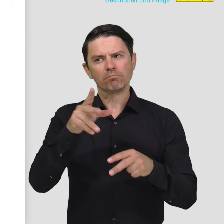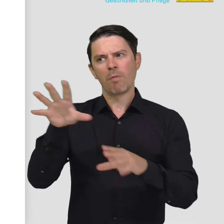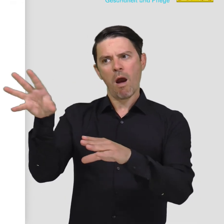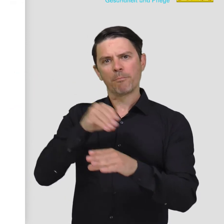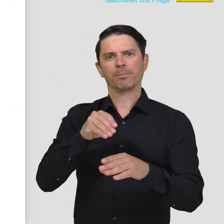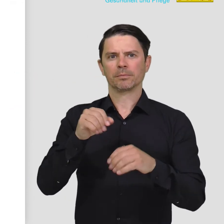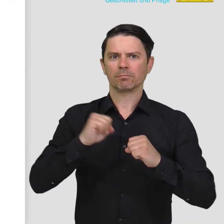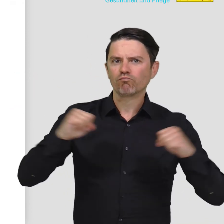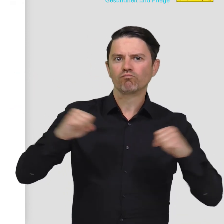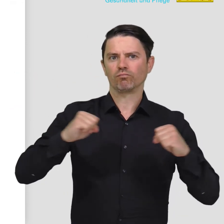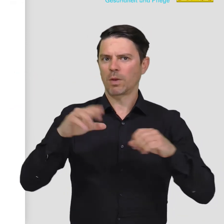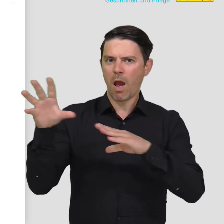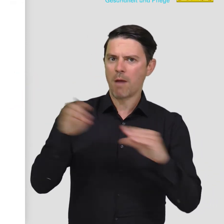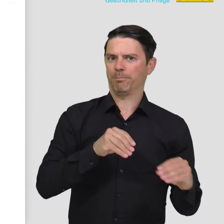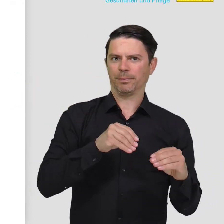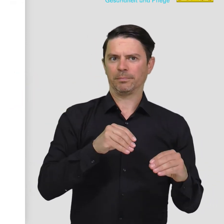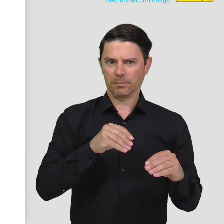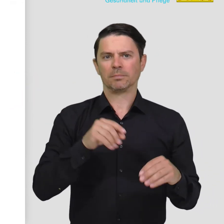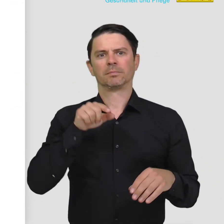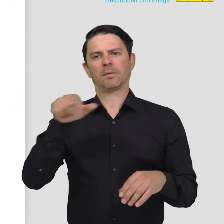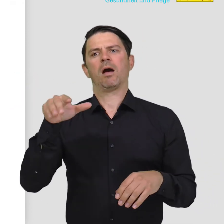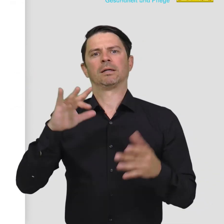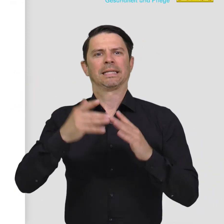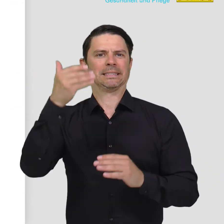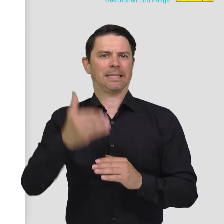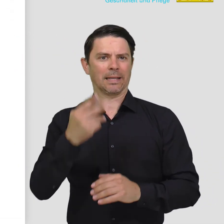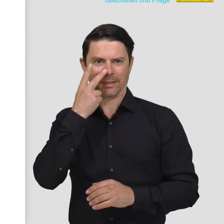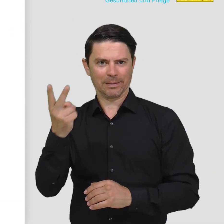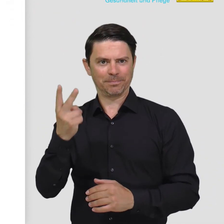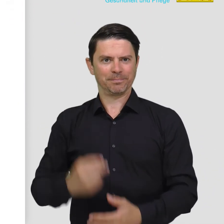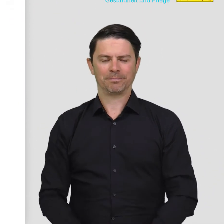zum Mit- und Nachmachen finden Sie auf folgenden Internetseiten :